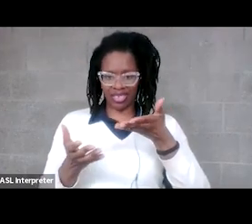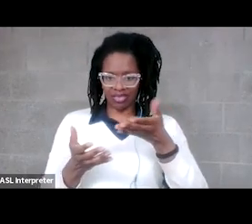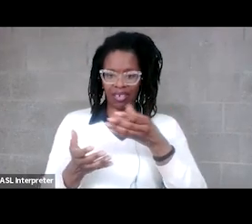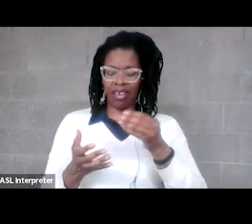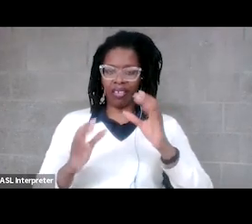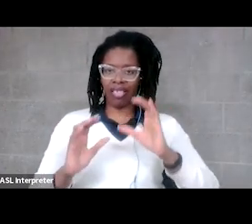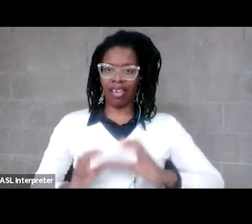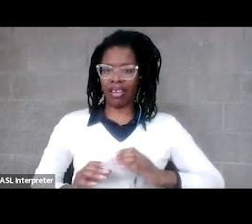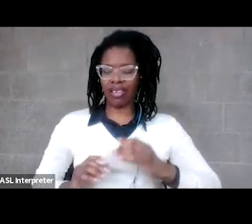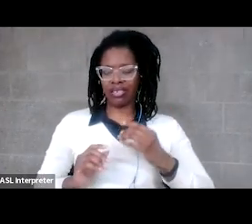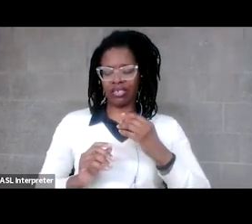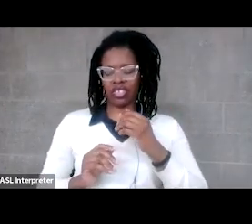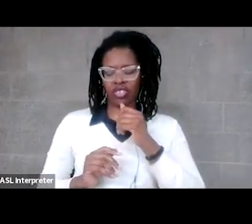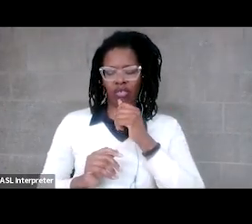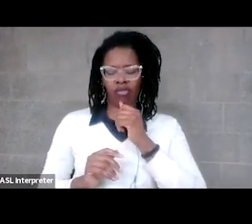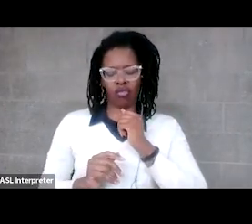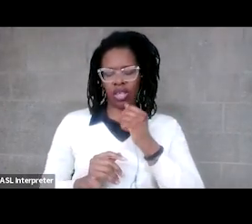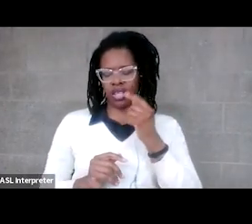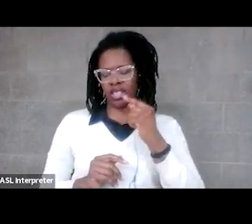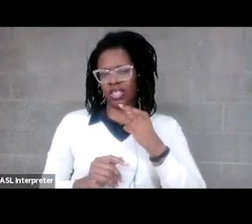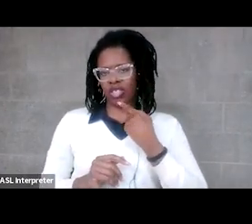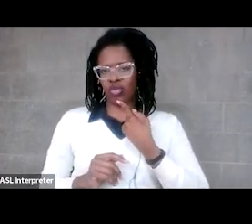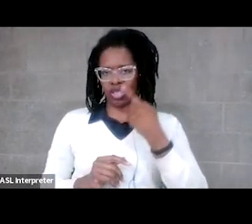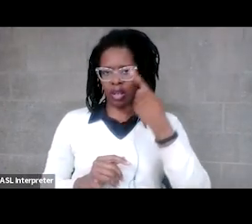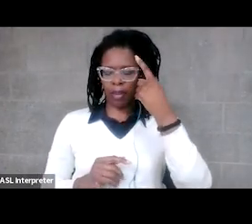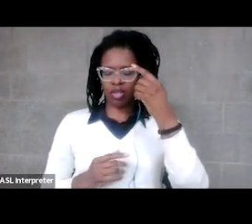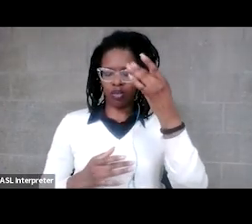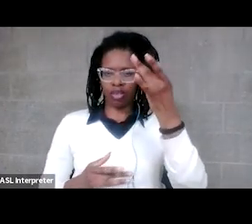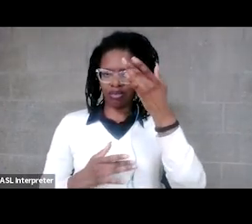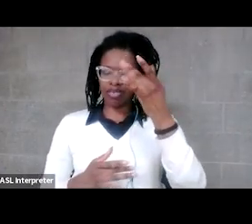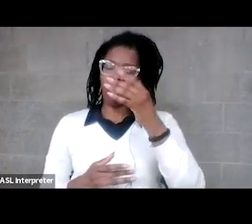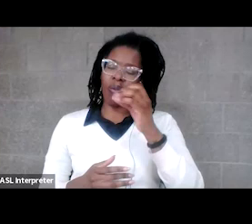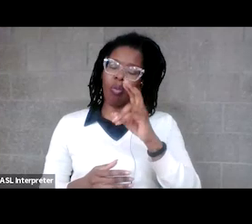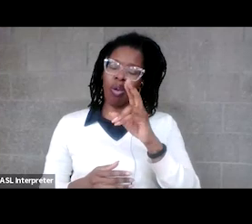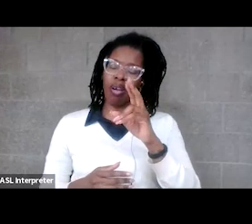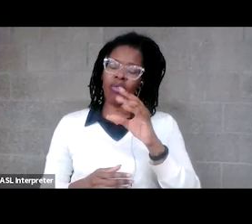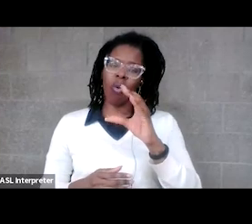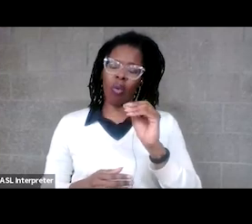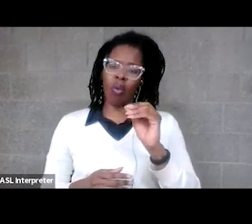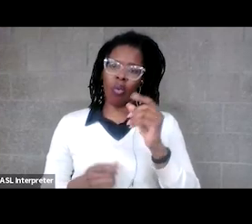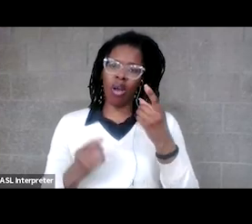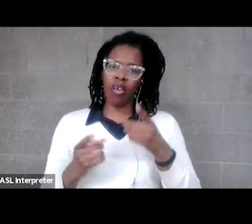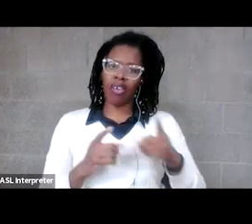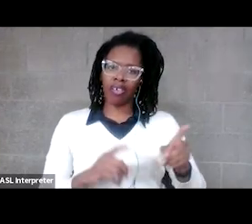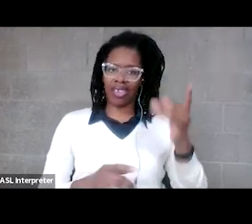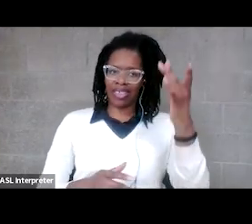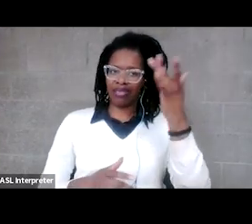de trastornos mentales graves o SMI, y enfermedades concurrentes, y viven